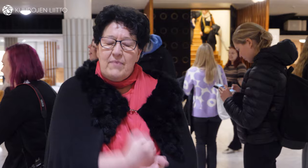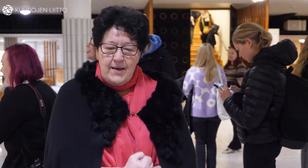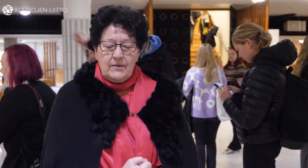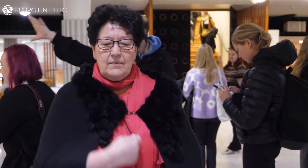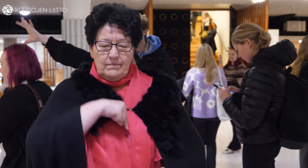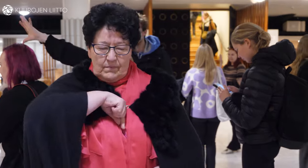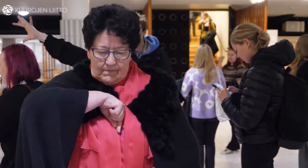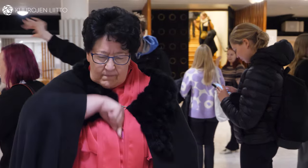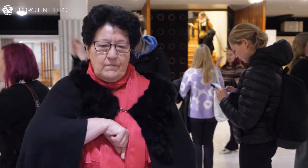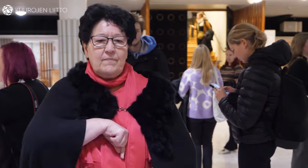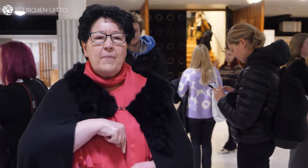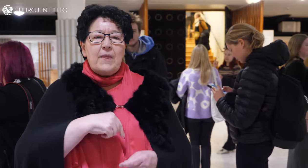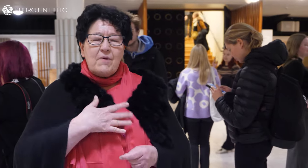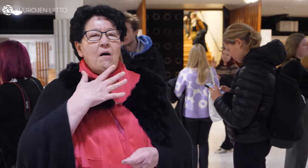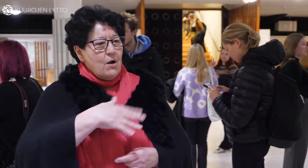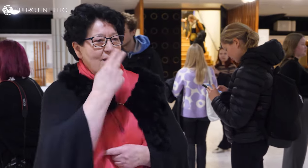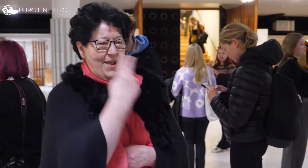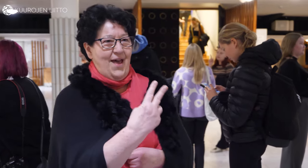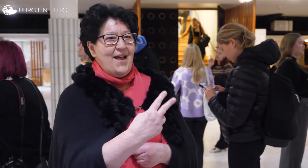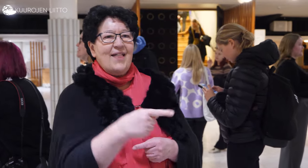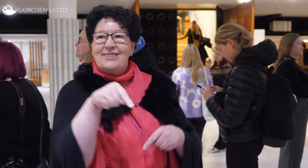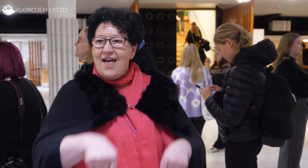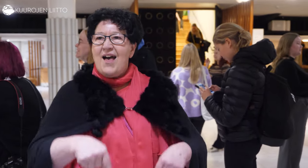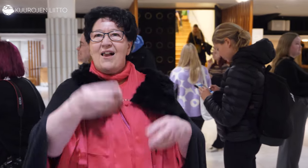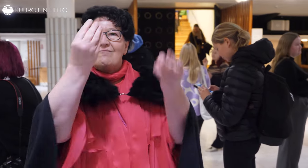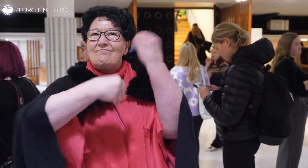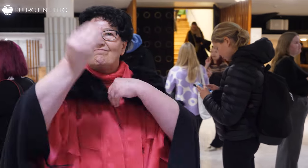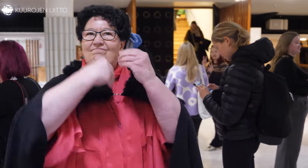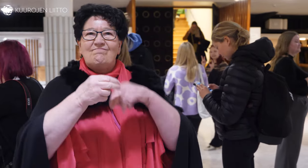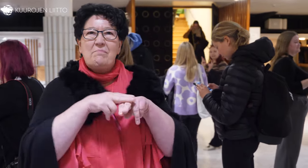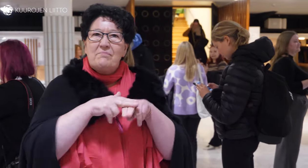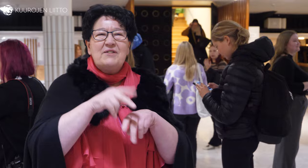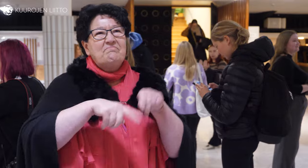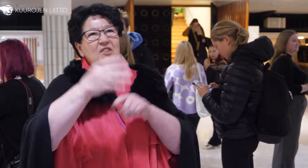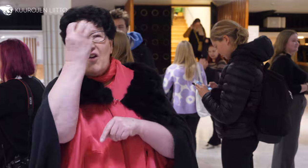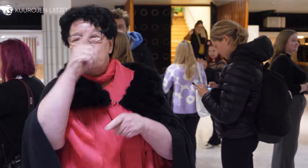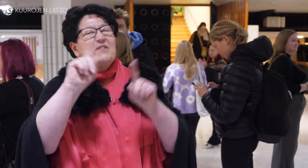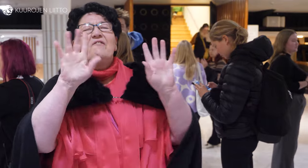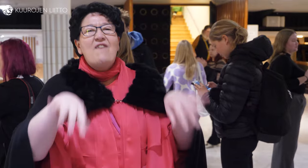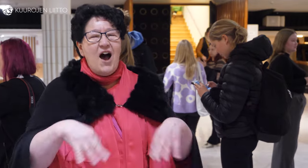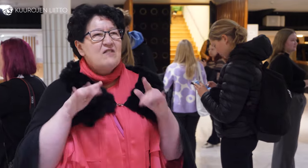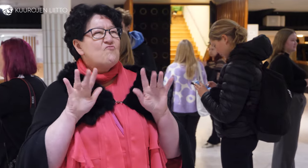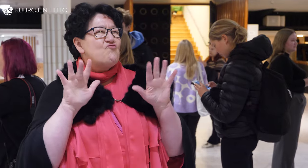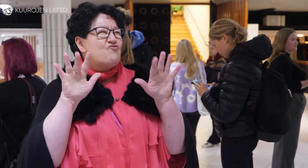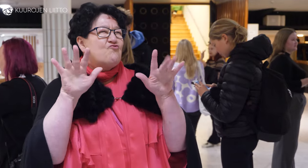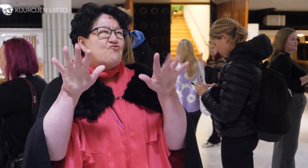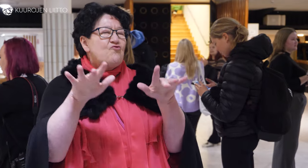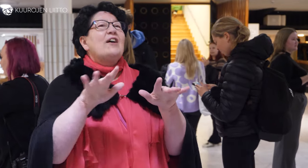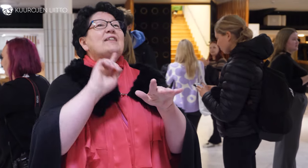Siksi päätin sisimmässäni, että haluan olla todistamassa, - kun kuurot maisterit ja tohtorit valloittavat maailmaa.